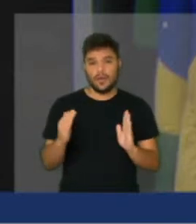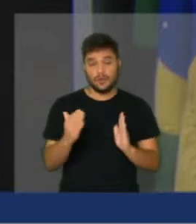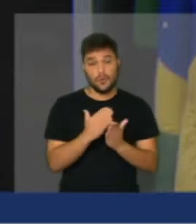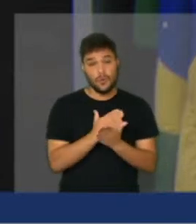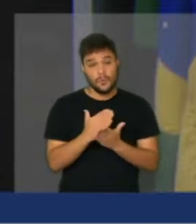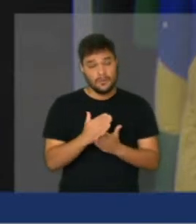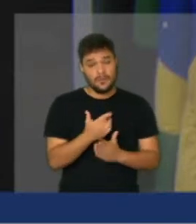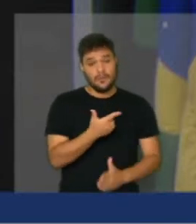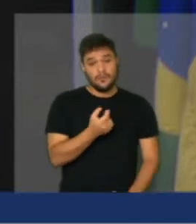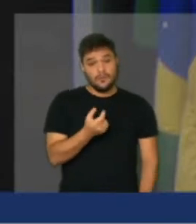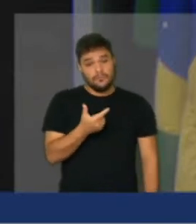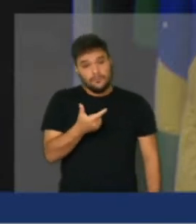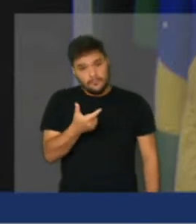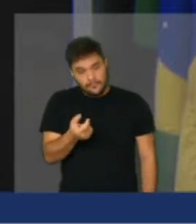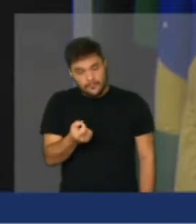A PARTIR DE 2020, COMO ESTÁ A